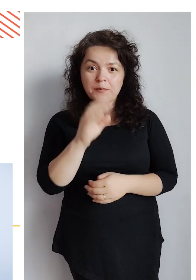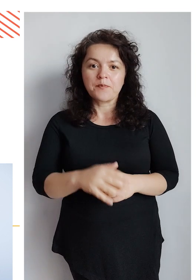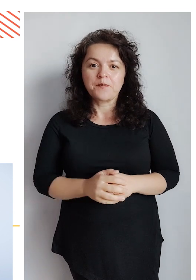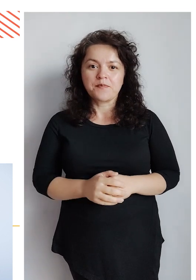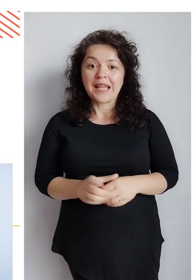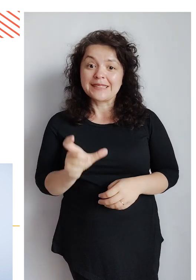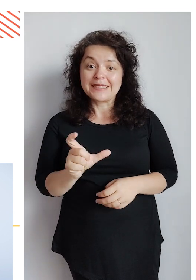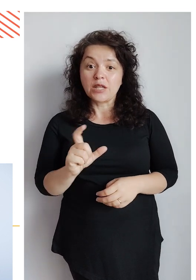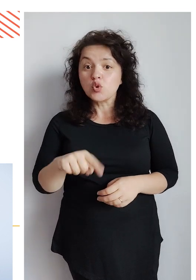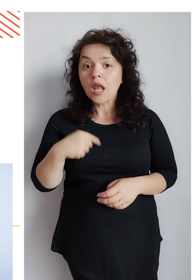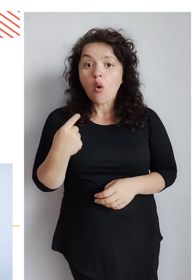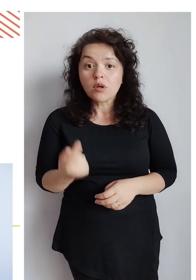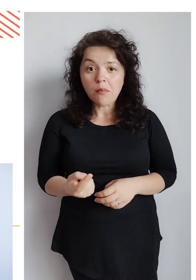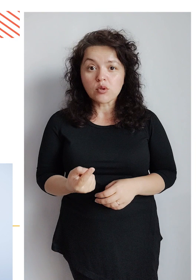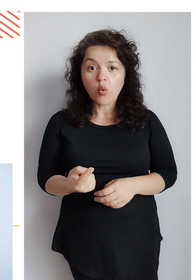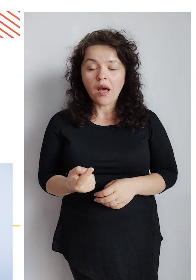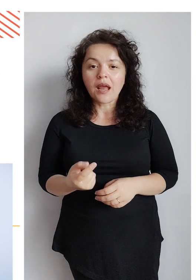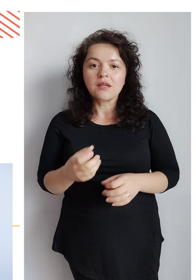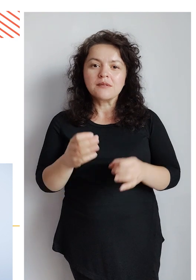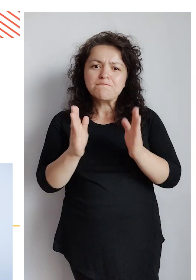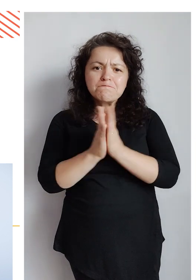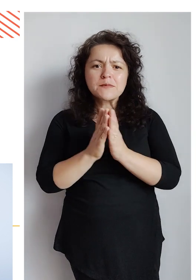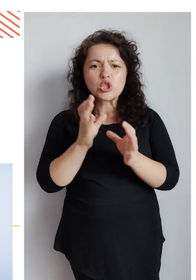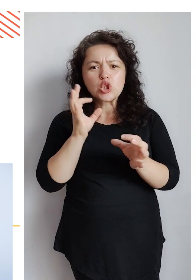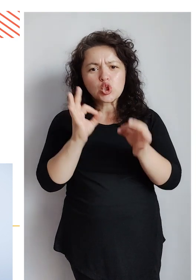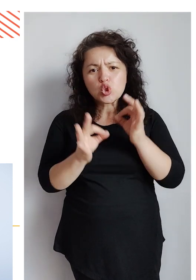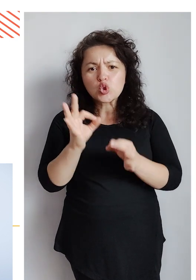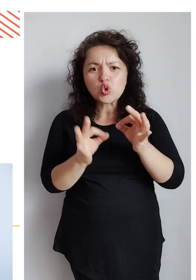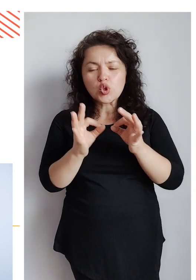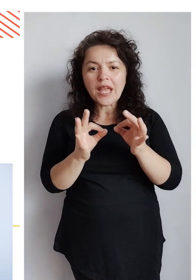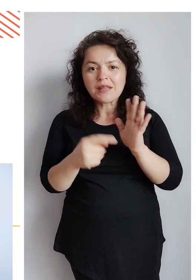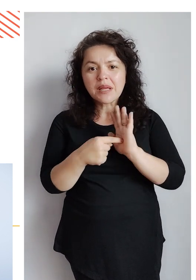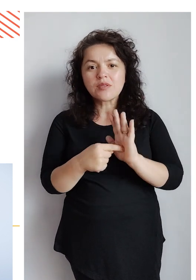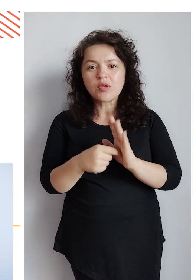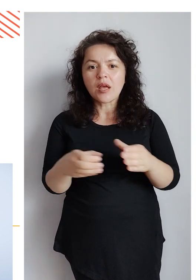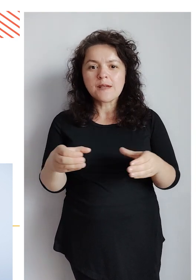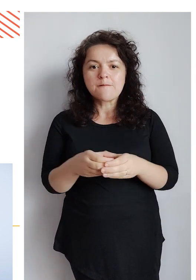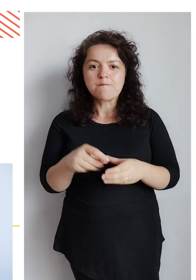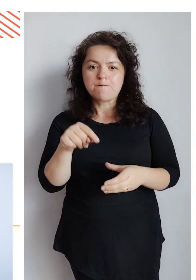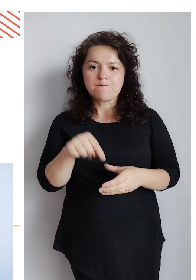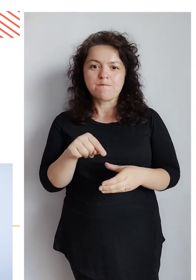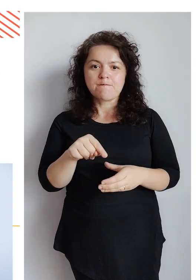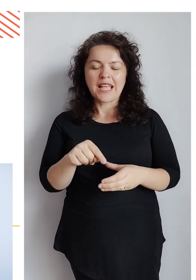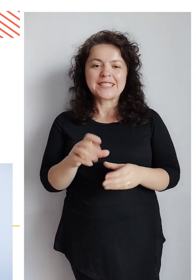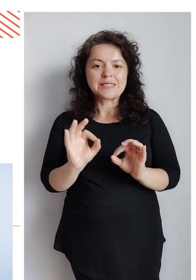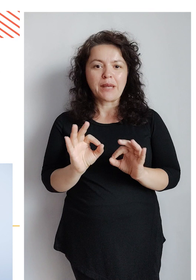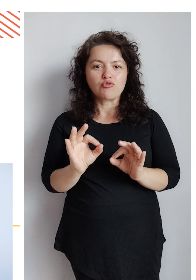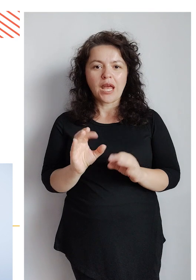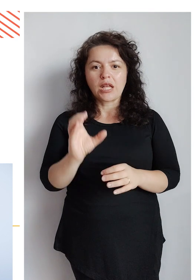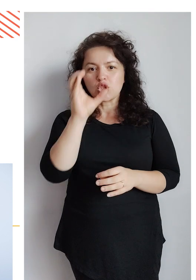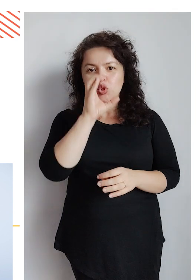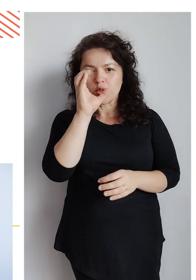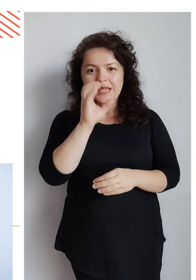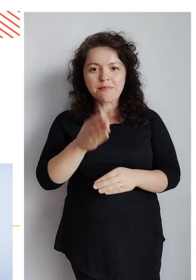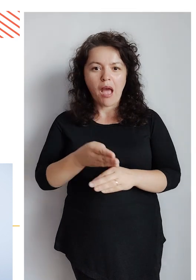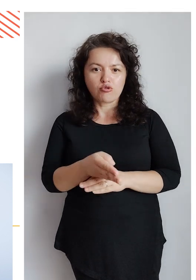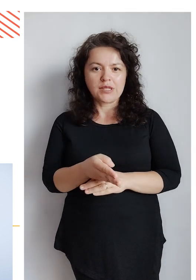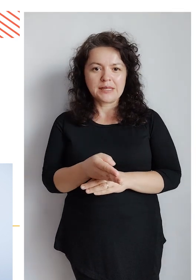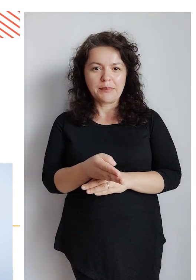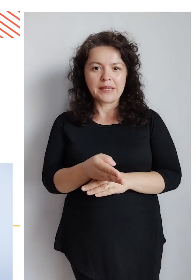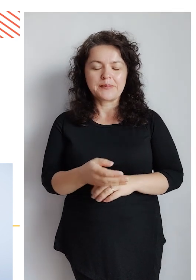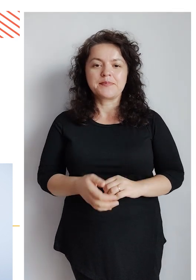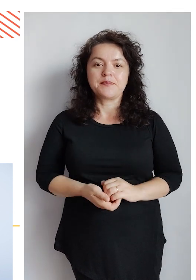Secțiunile următoare, studiați restul prezentărilor care fac parte din secțiunea specială Turism accesibil